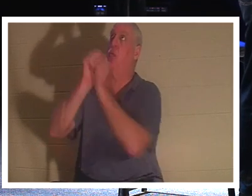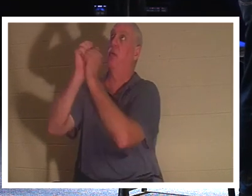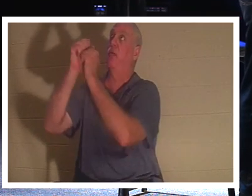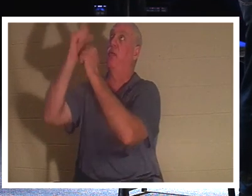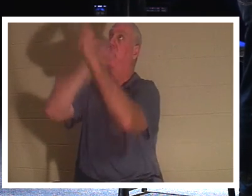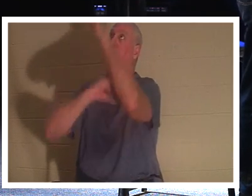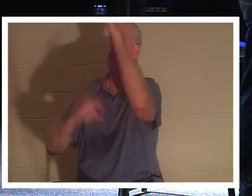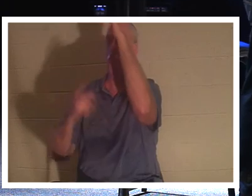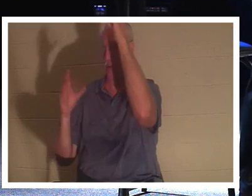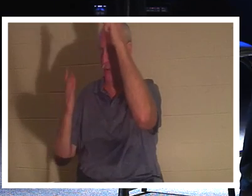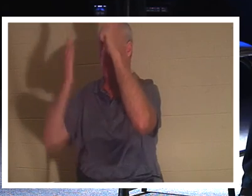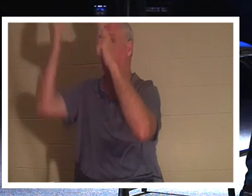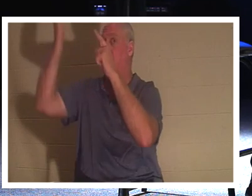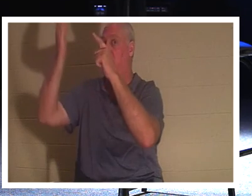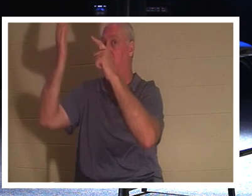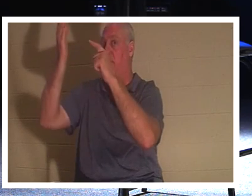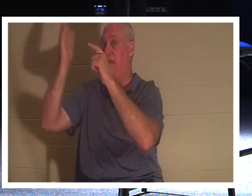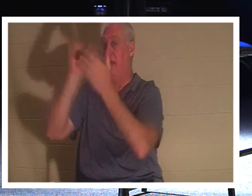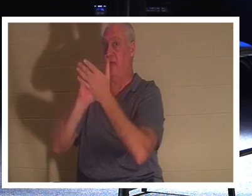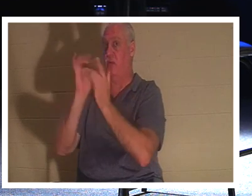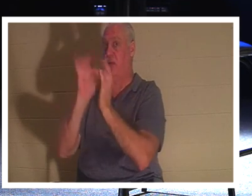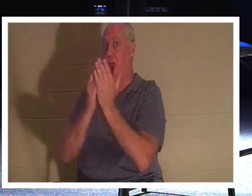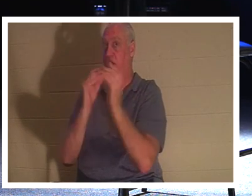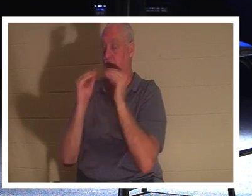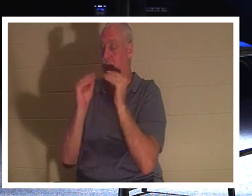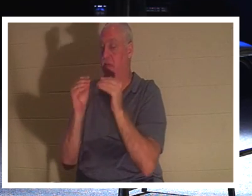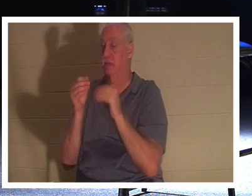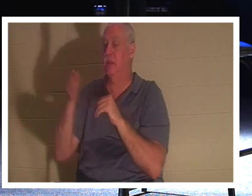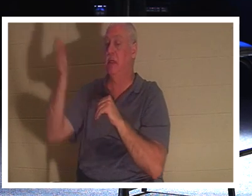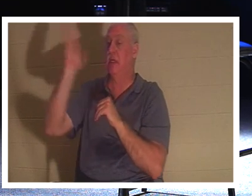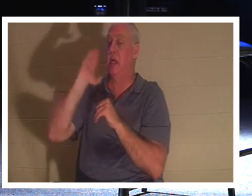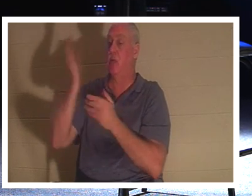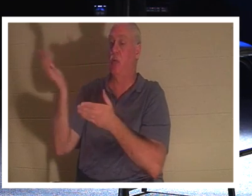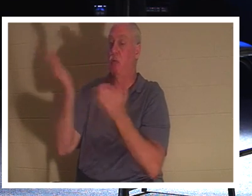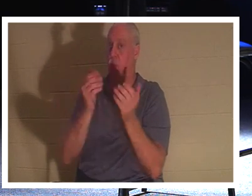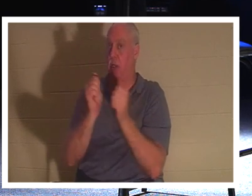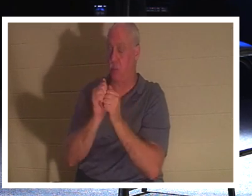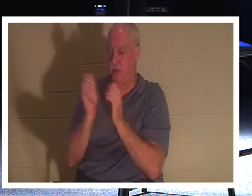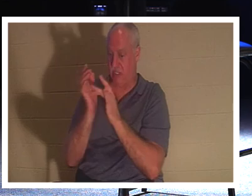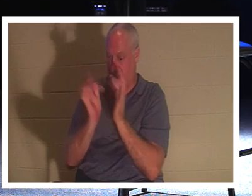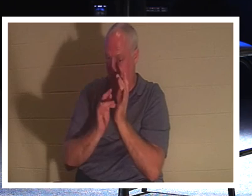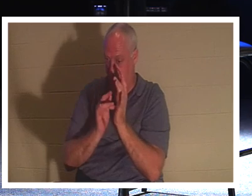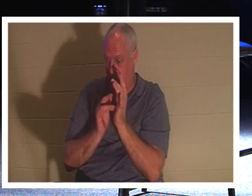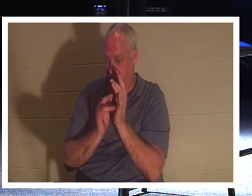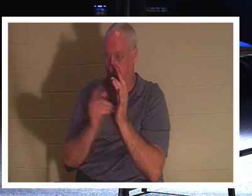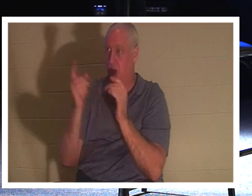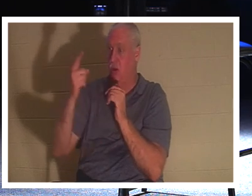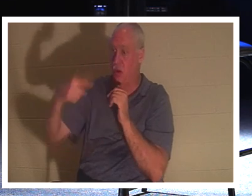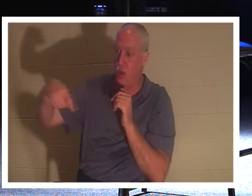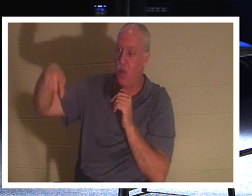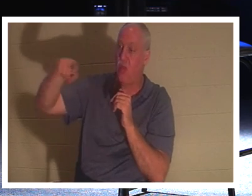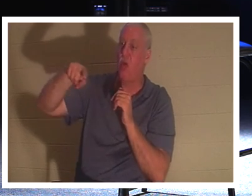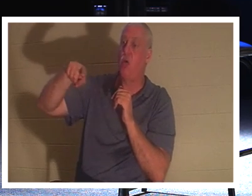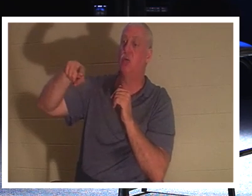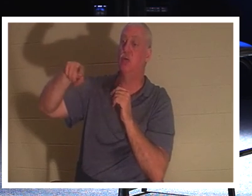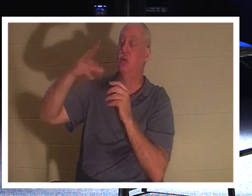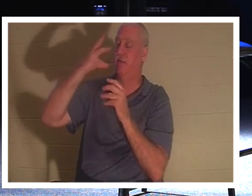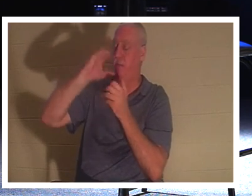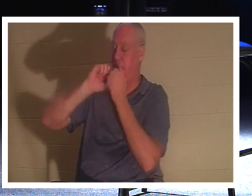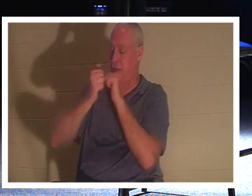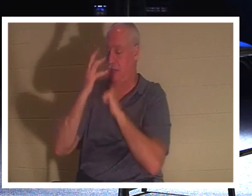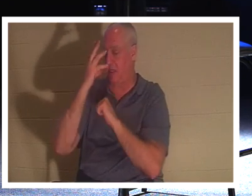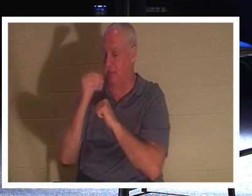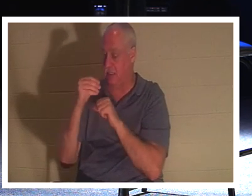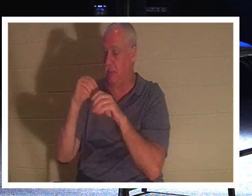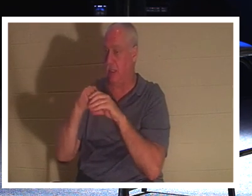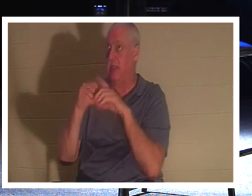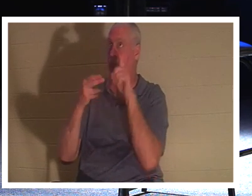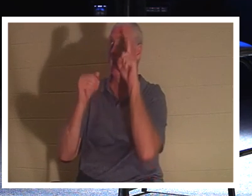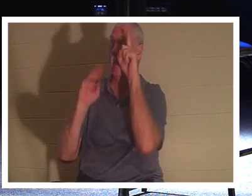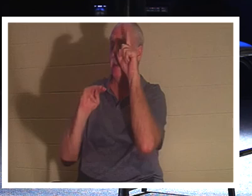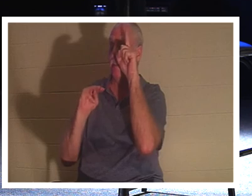que les Ecritures enseignent. Dieu amènera avec Jésus, ceux qui se sont endormis en Lui. Quand